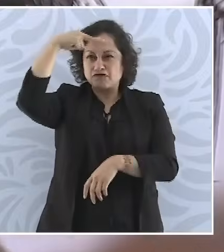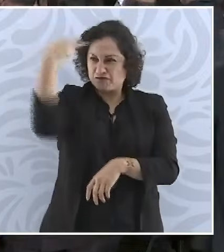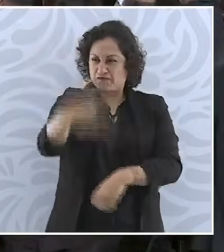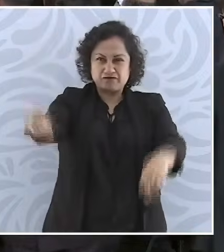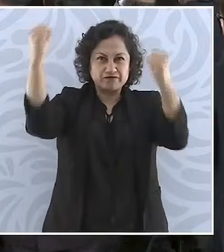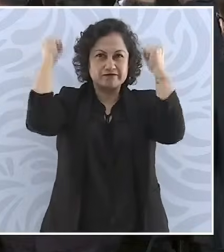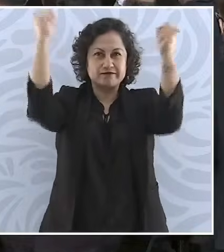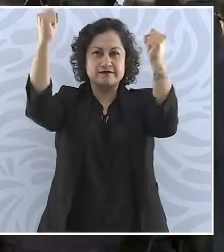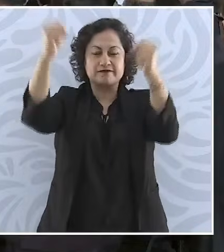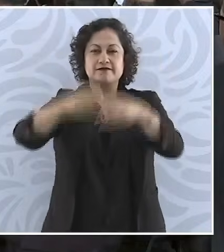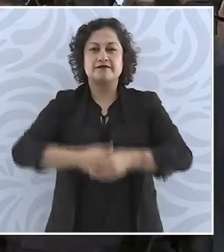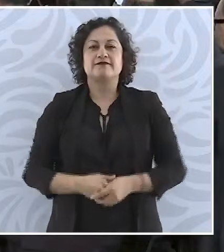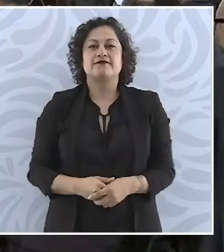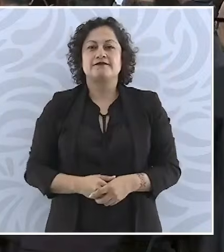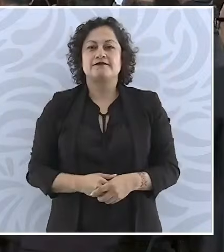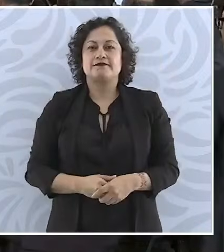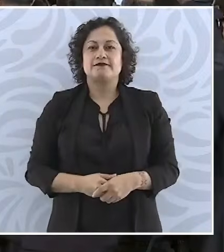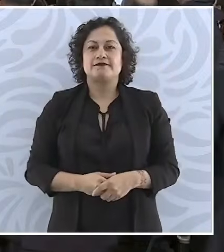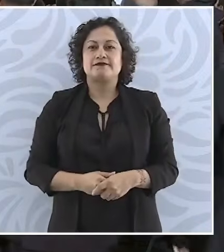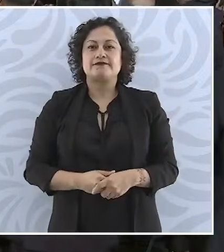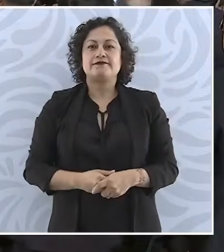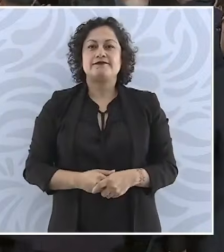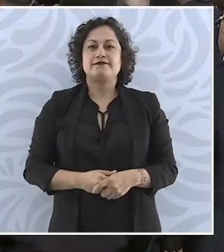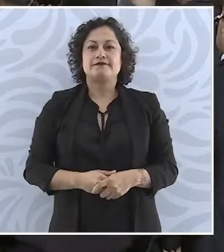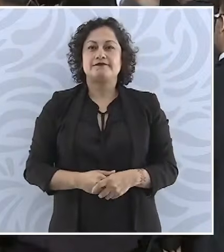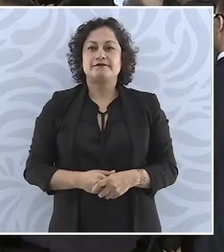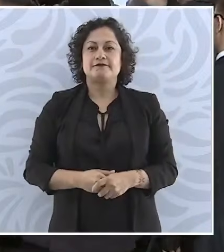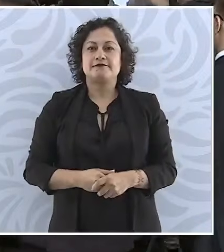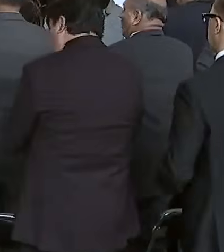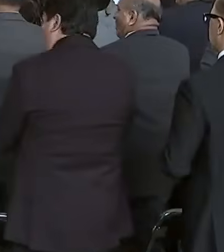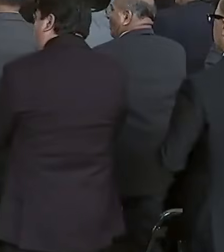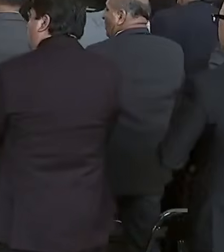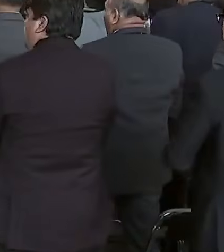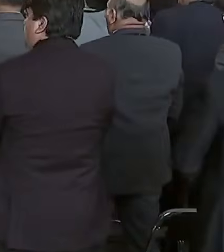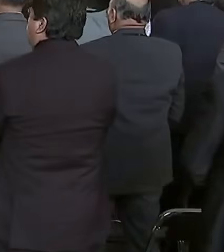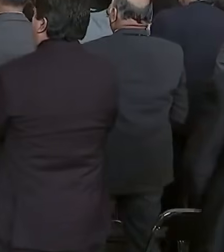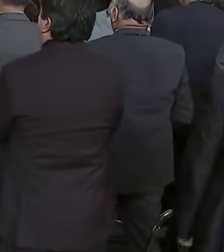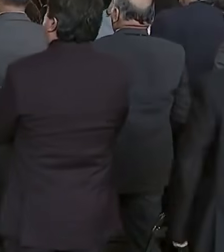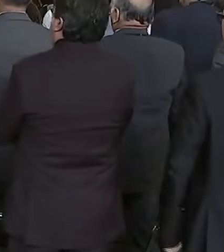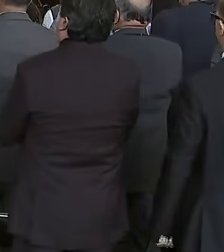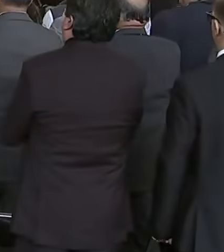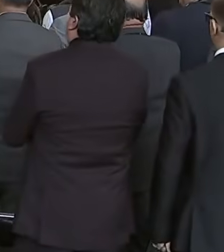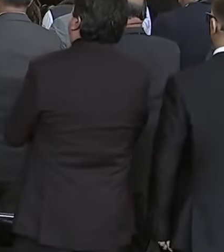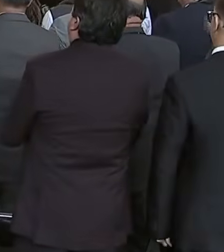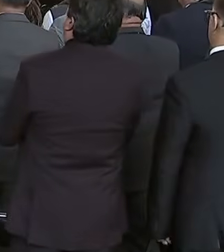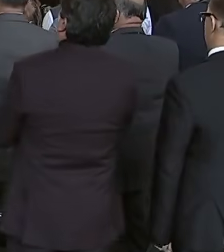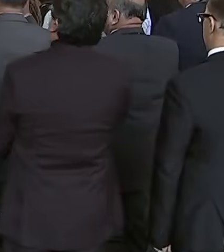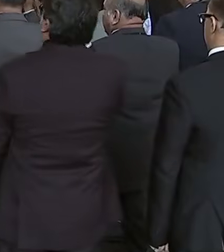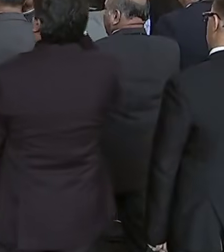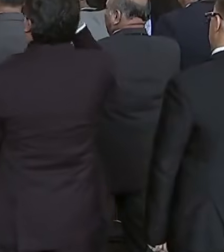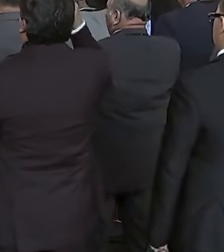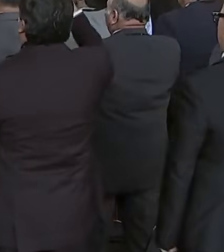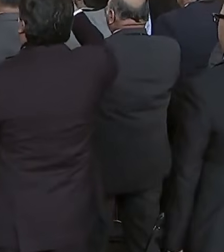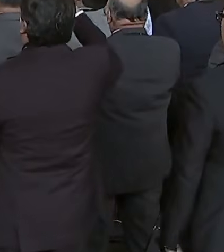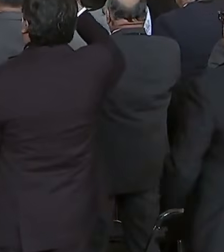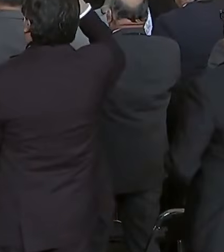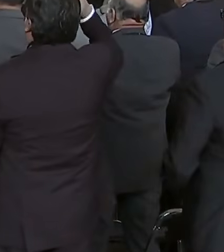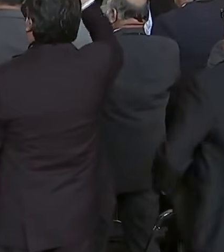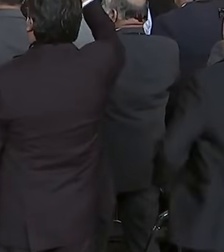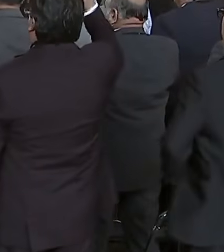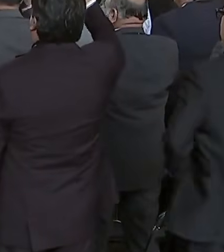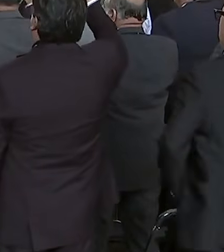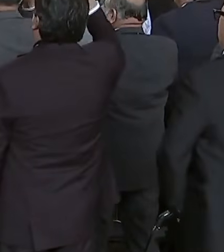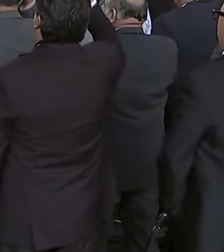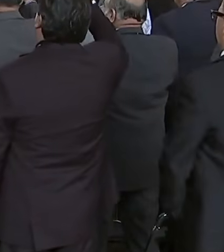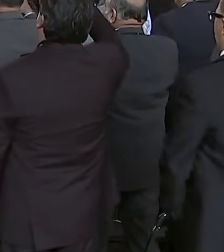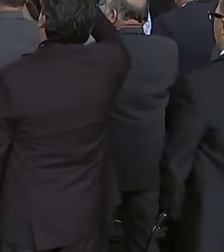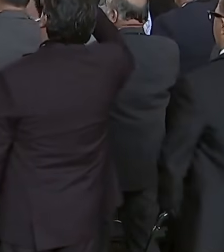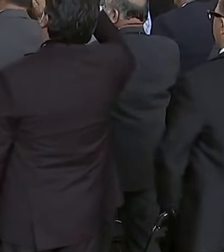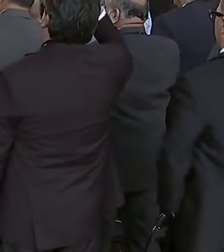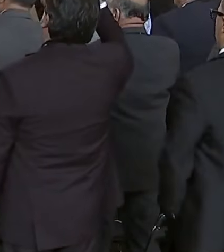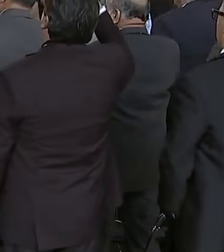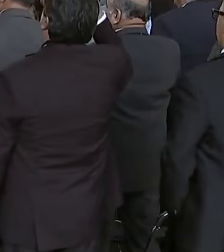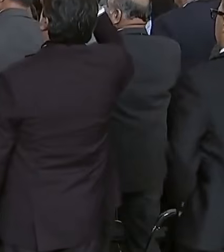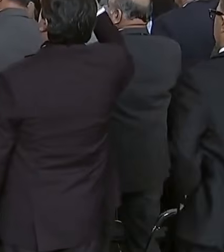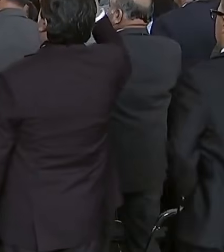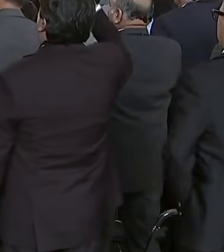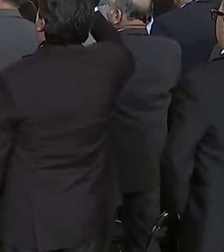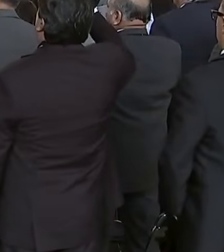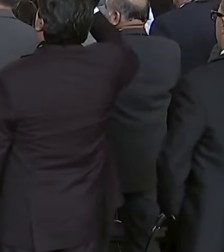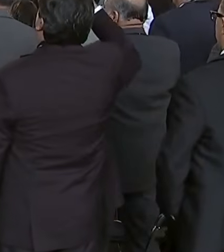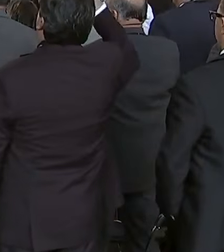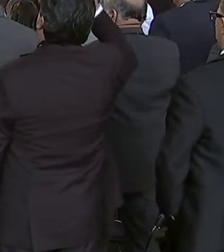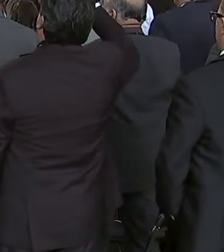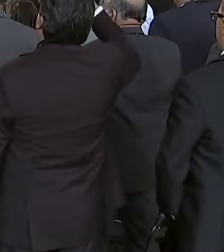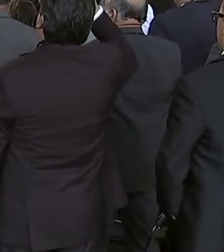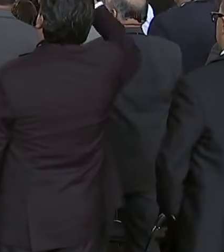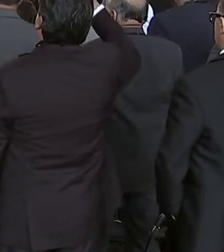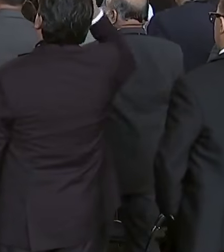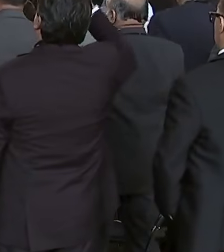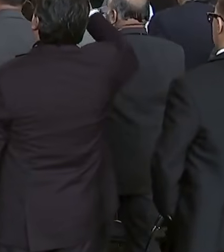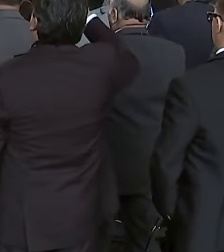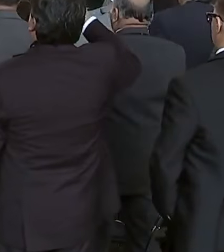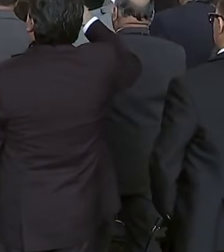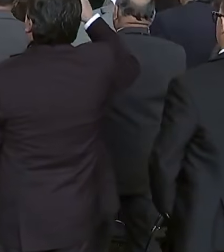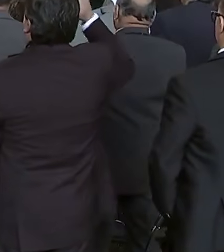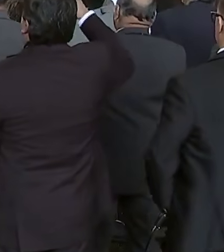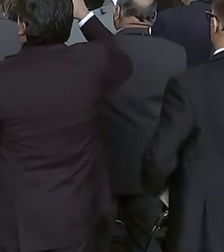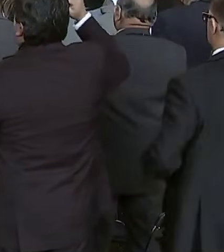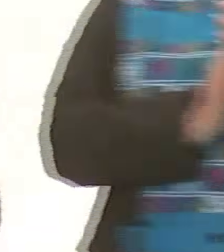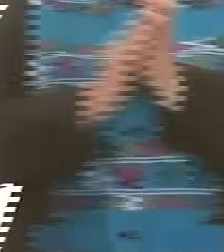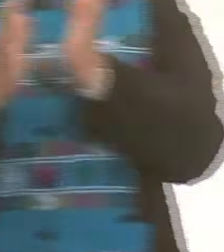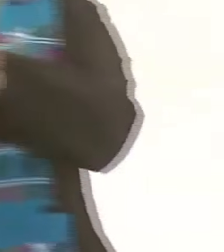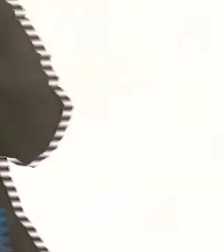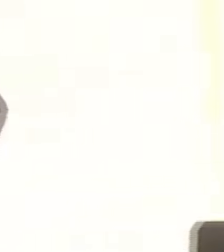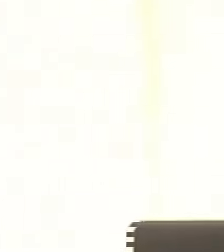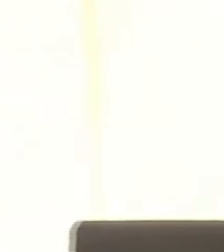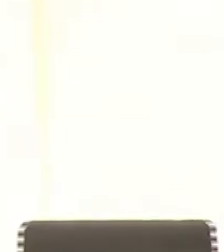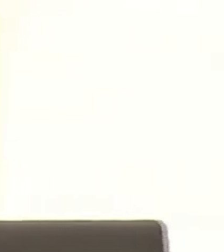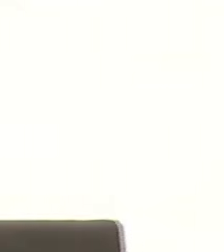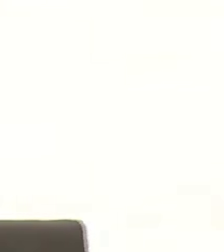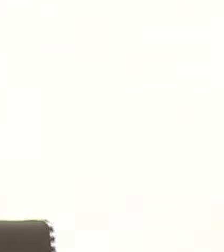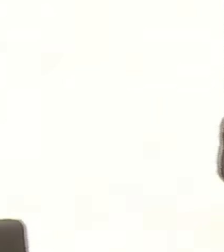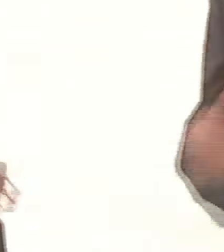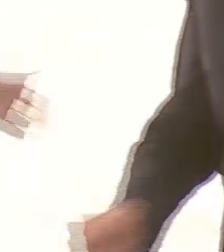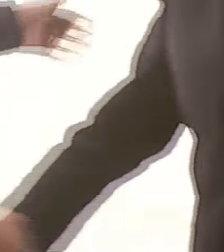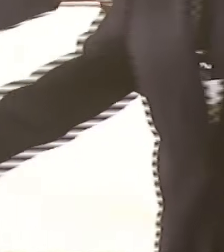viva presid presida presidenta presidenta presidenta presidenta